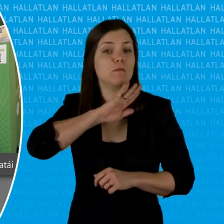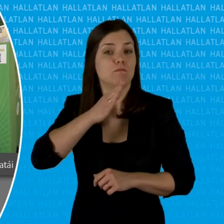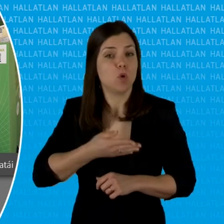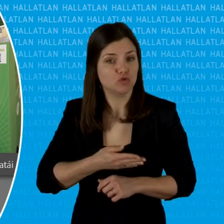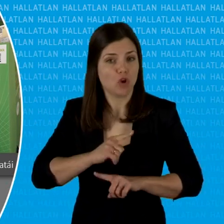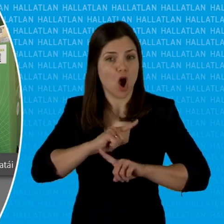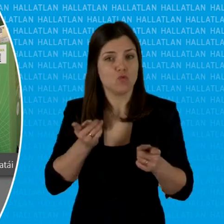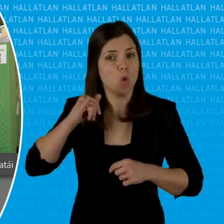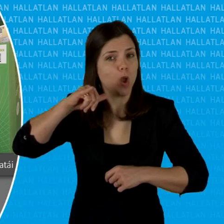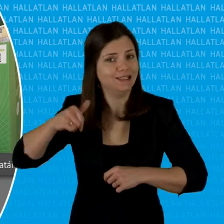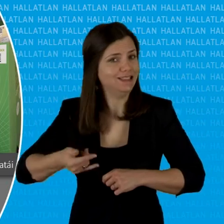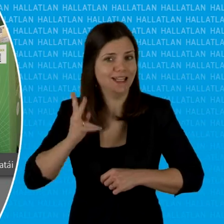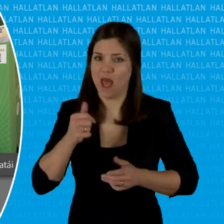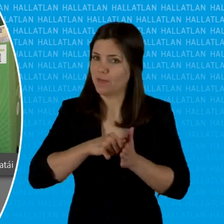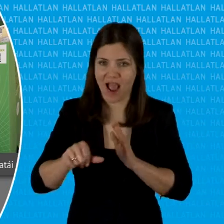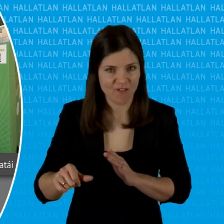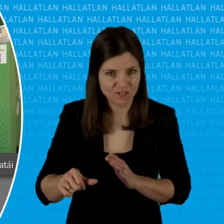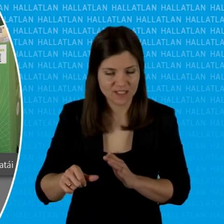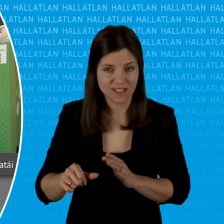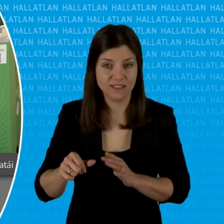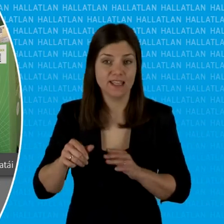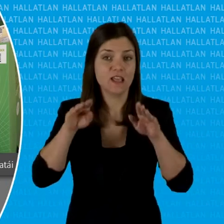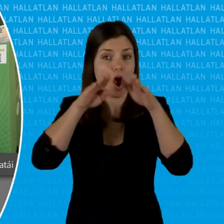A posta a tranzakcióért nem számít fel díjat.